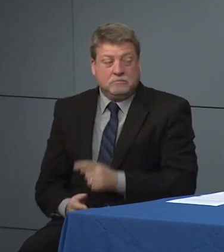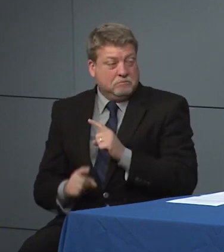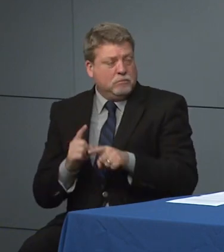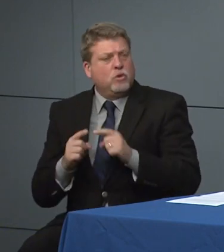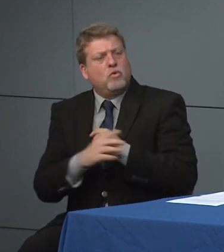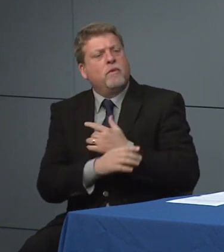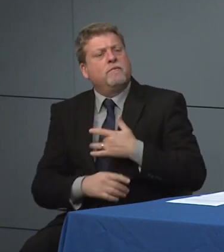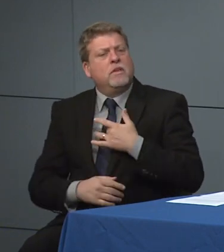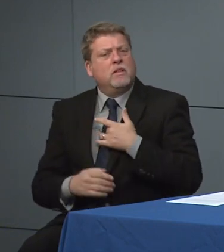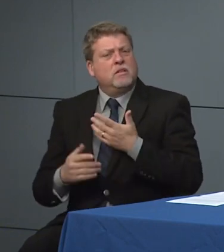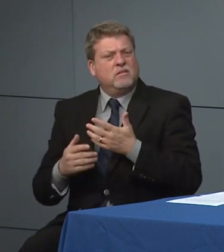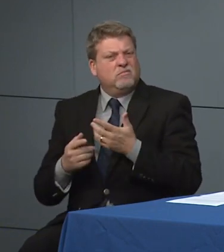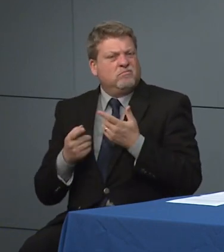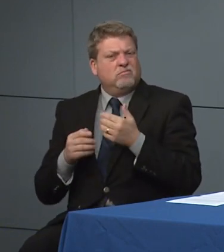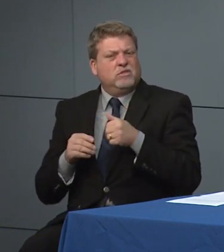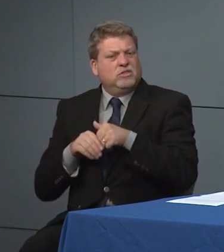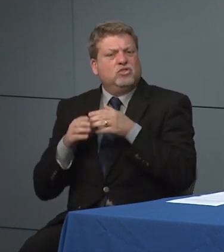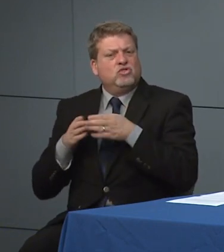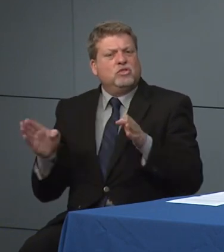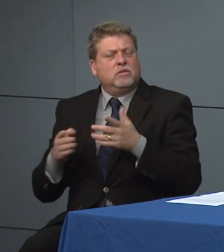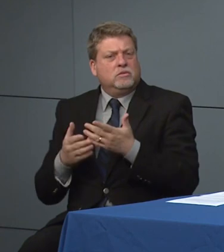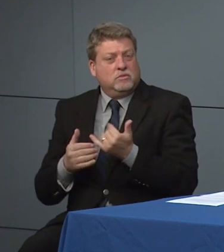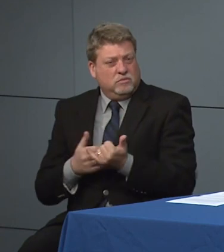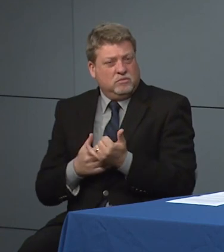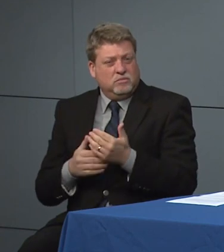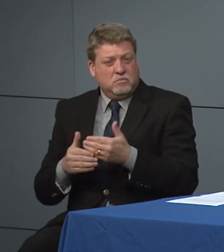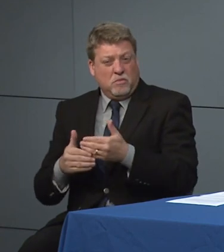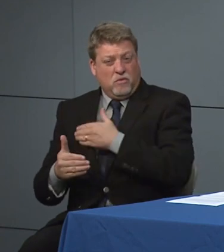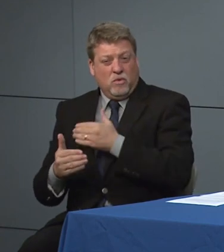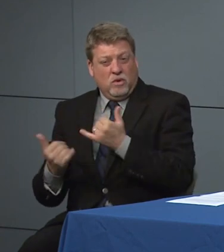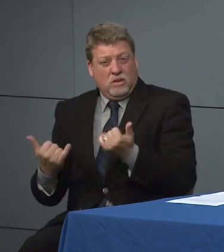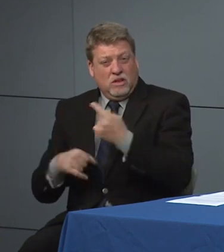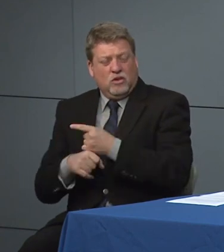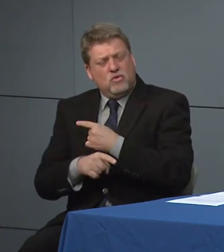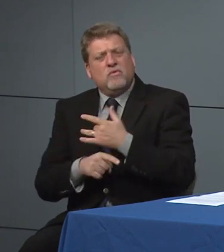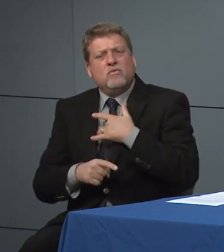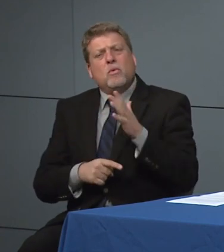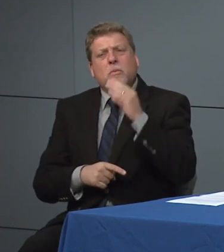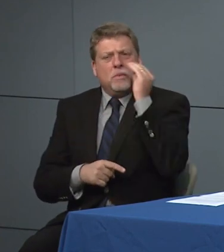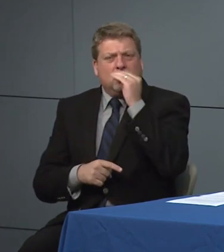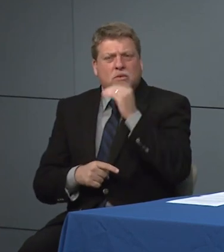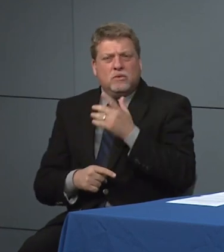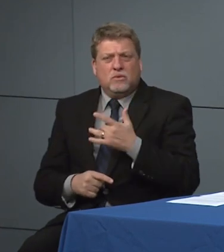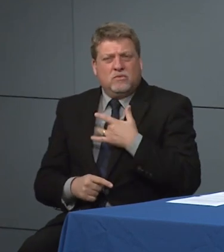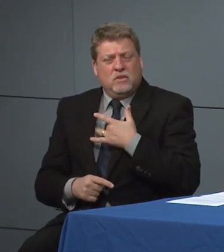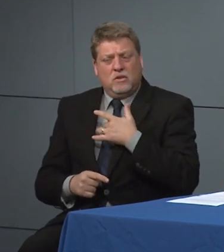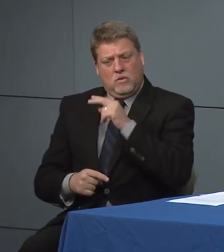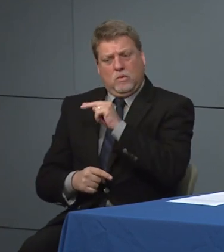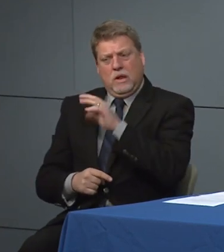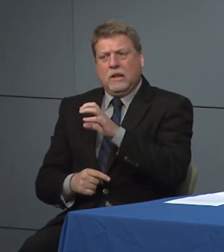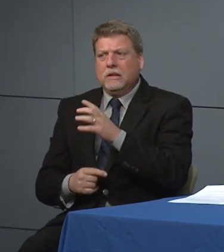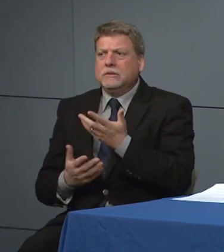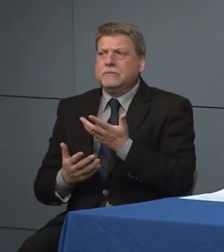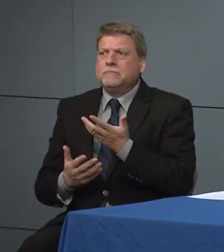conversación. Bueno, esta mañana parece habrán José Silva, algo que por